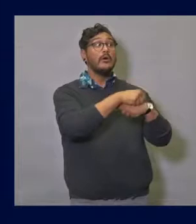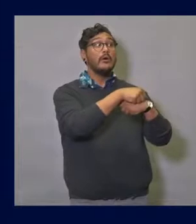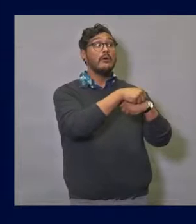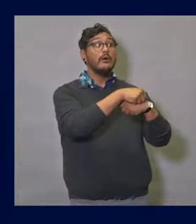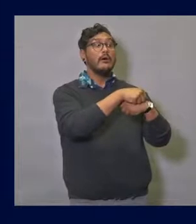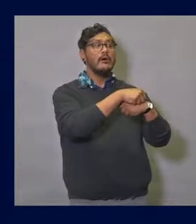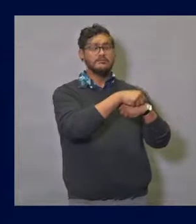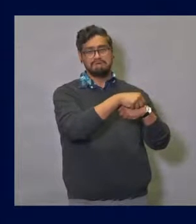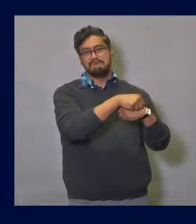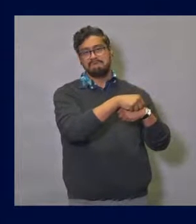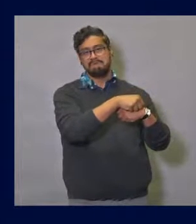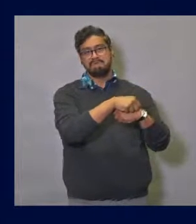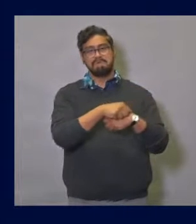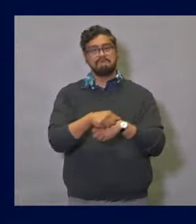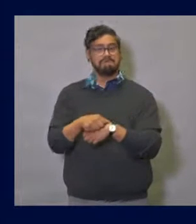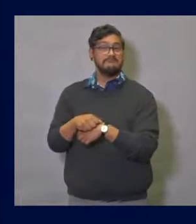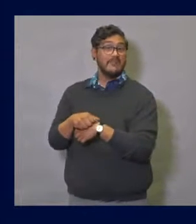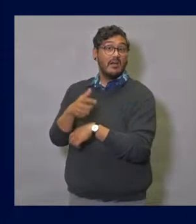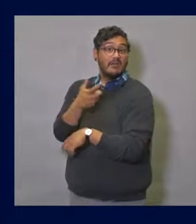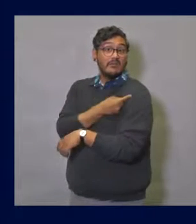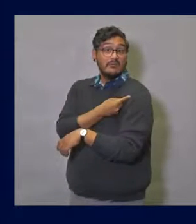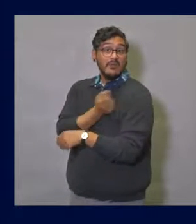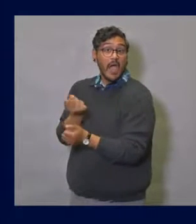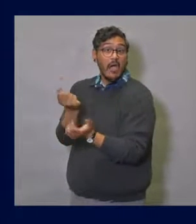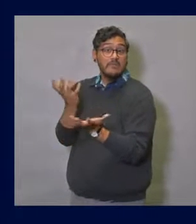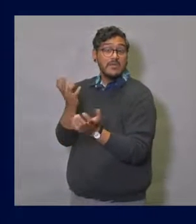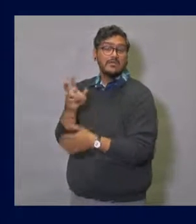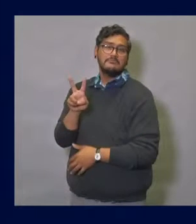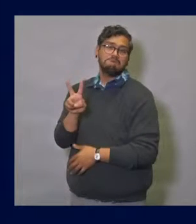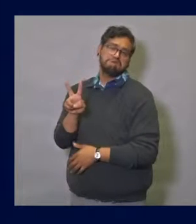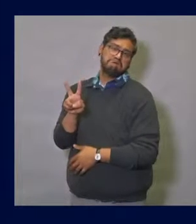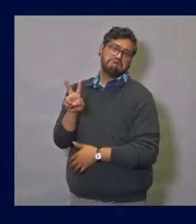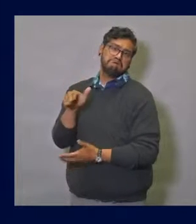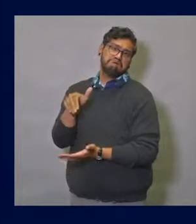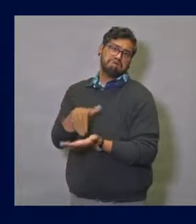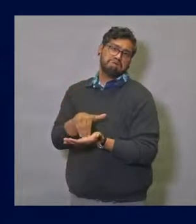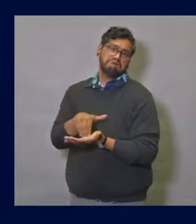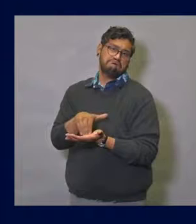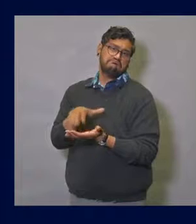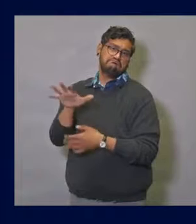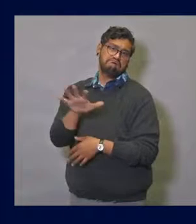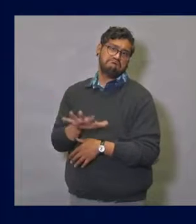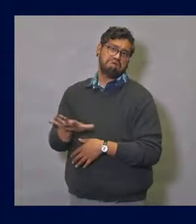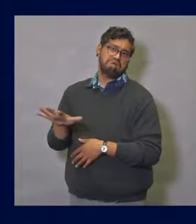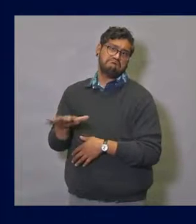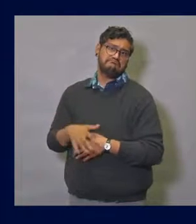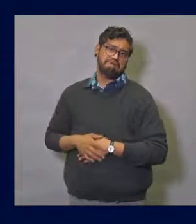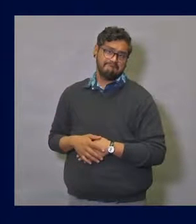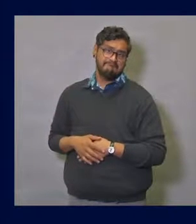POR FALTA DE SUMINISTRO DE